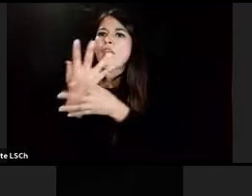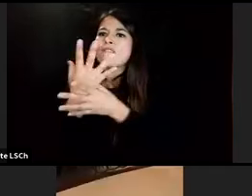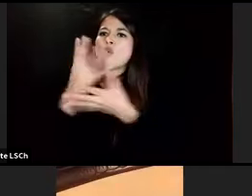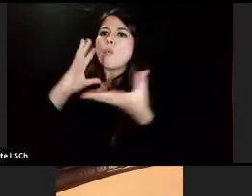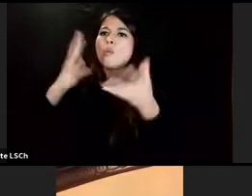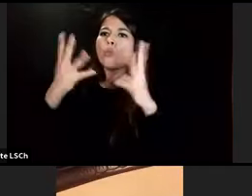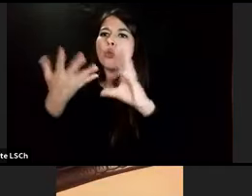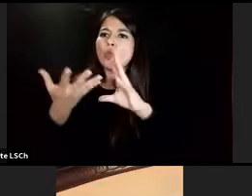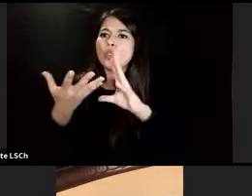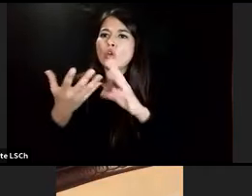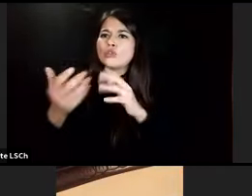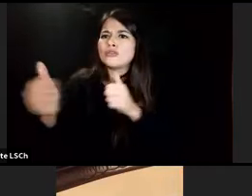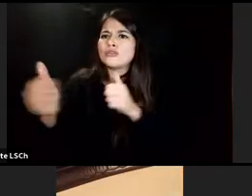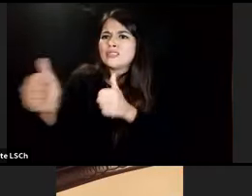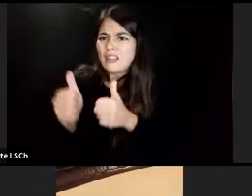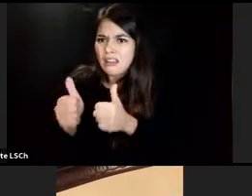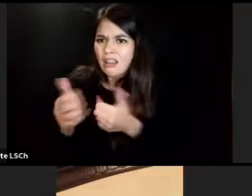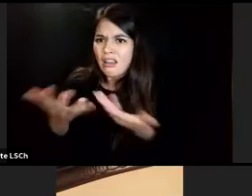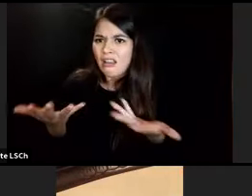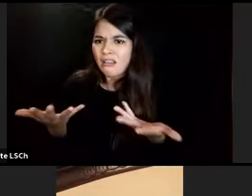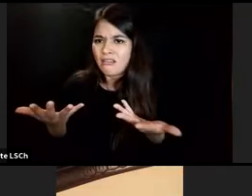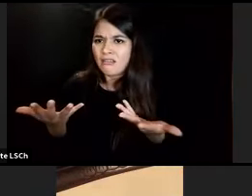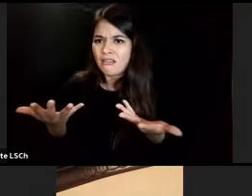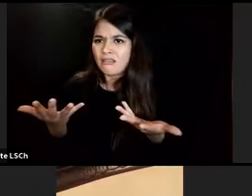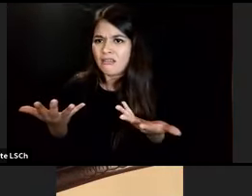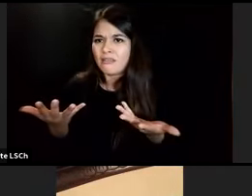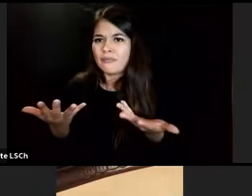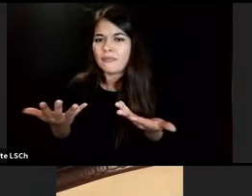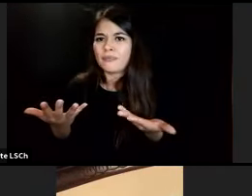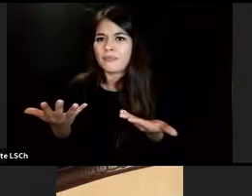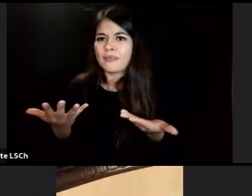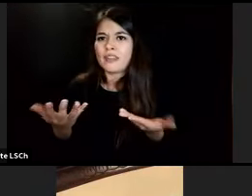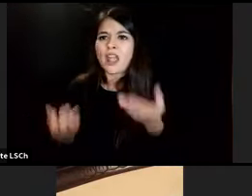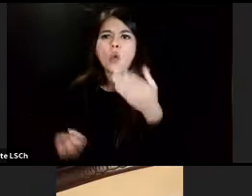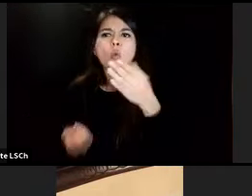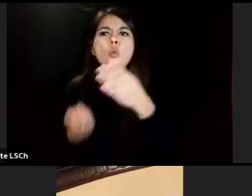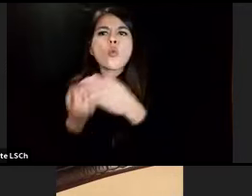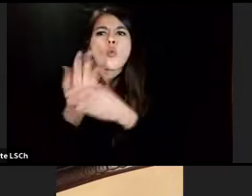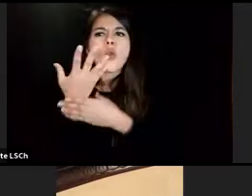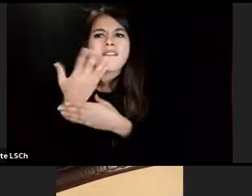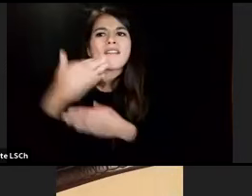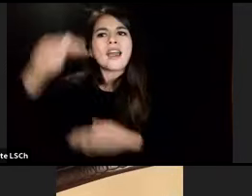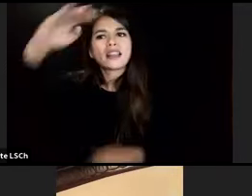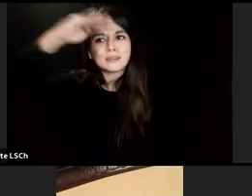y que es una nueva experiencia de las artes y eso es lo que me gusta que no